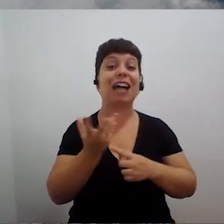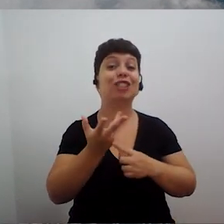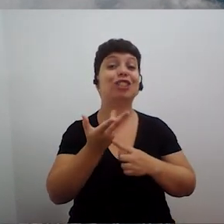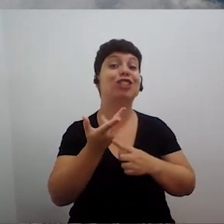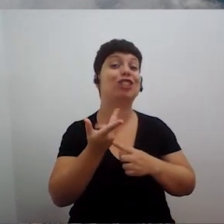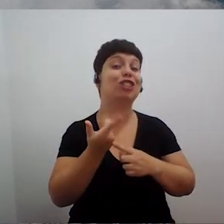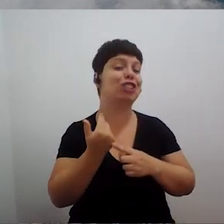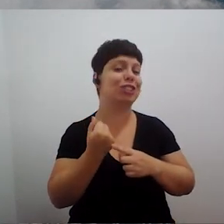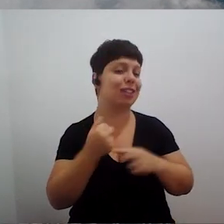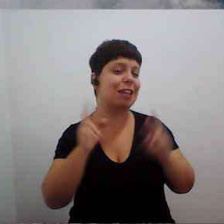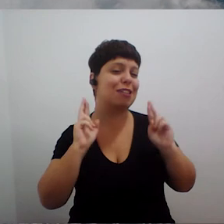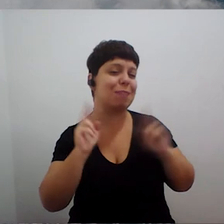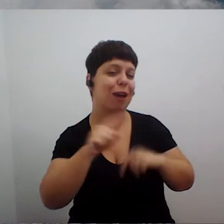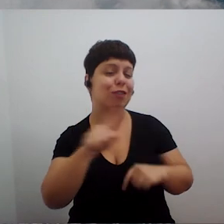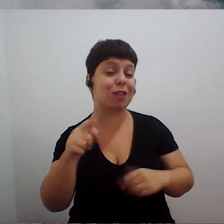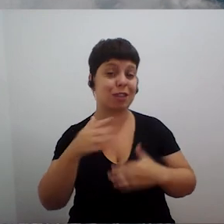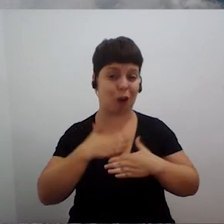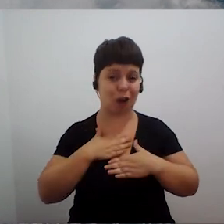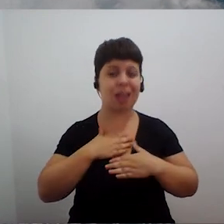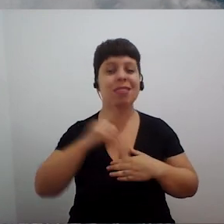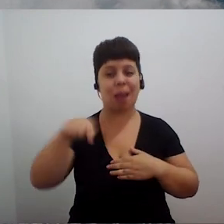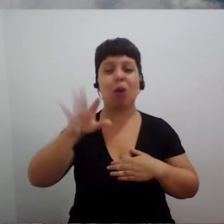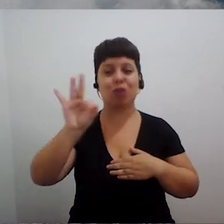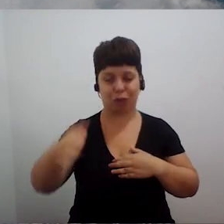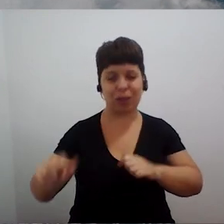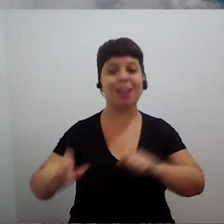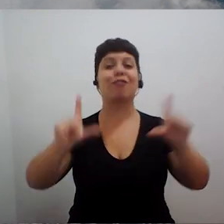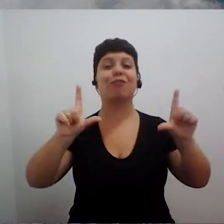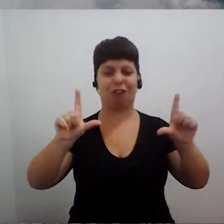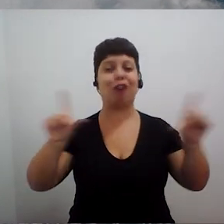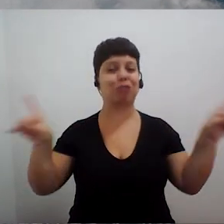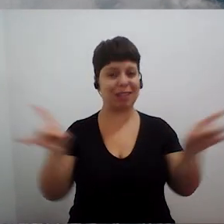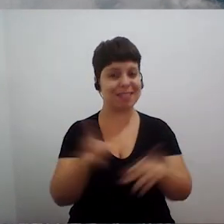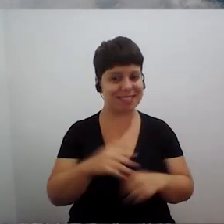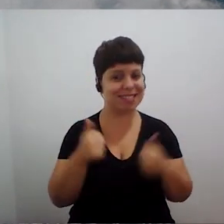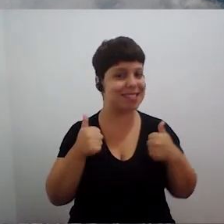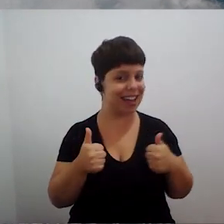artística e espero que vocês gostem já já vou retornar para fazer o fechamento do episódio